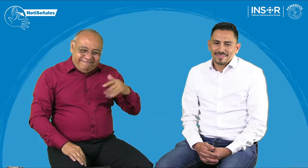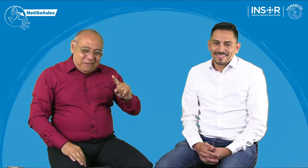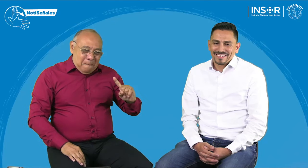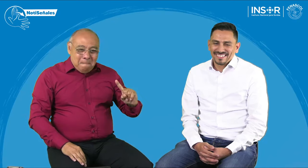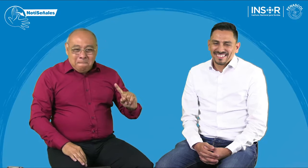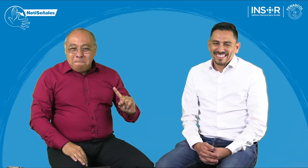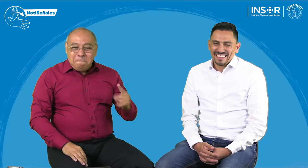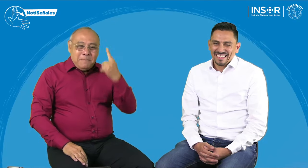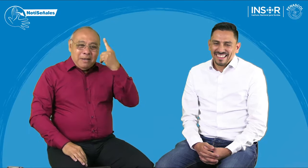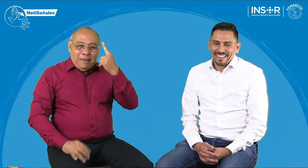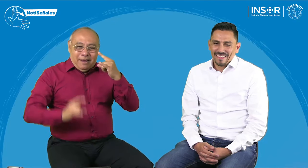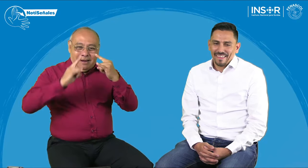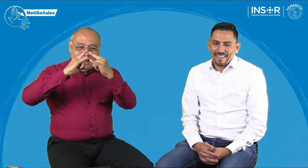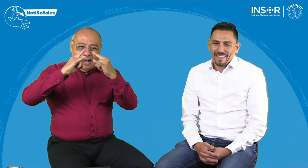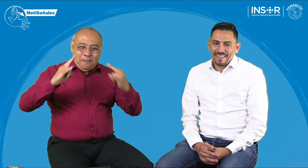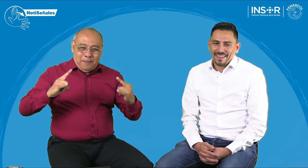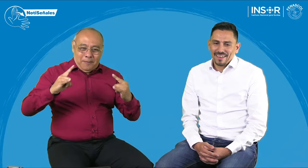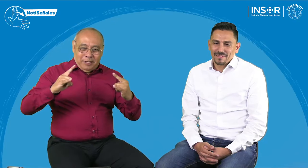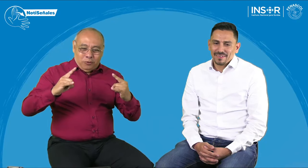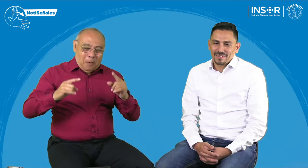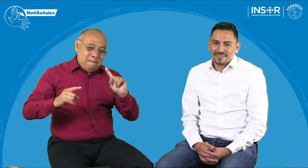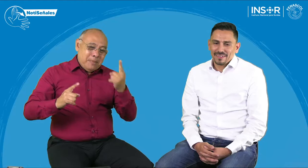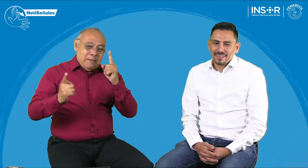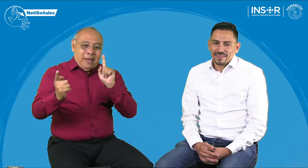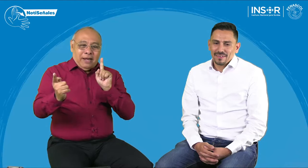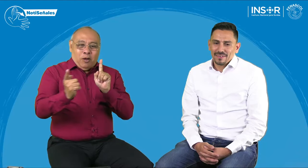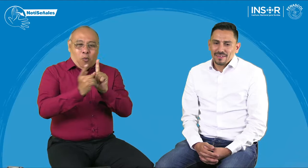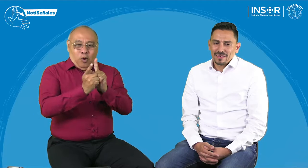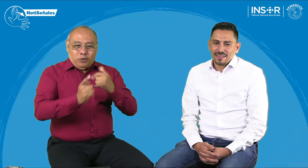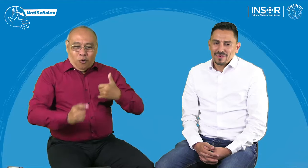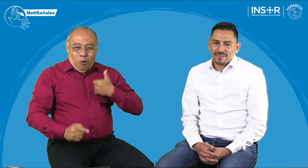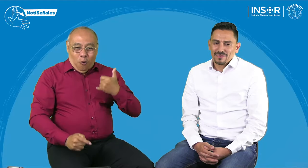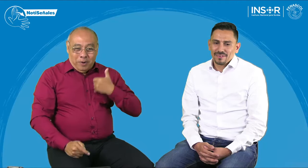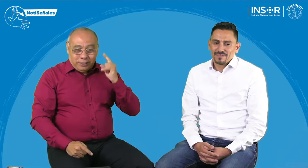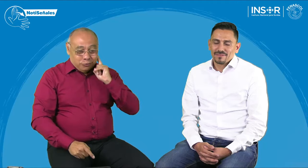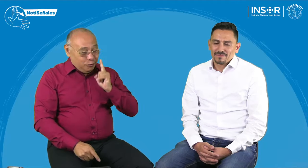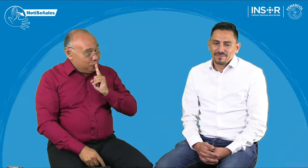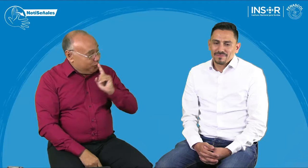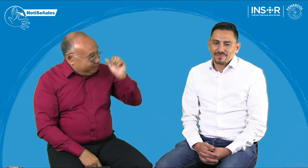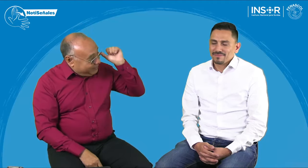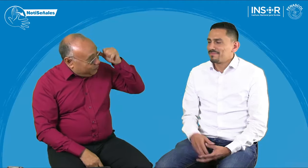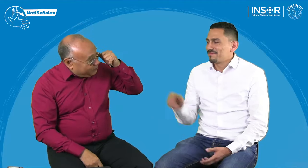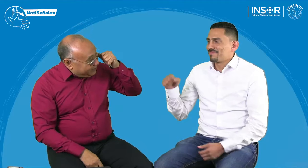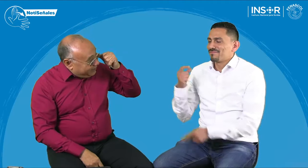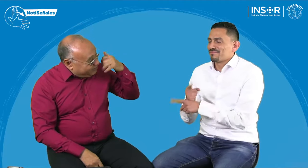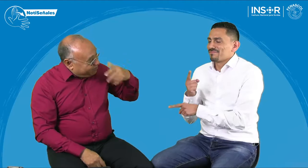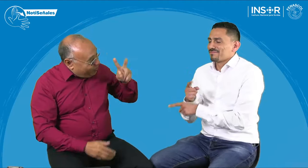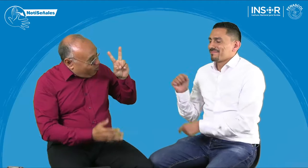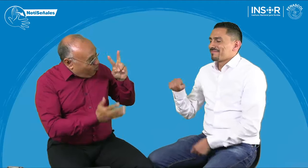allí trabajando y previo a